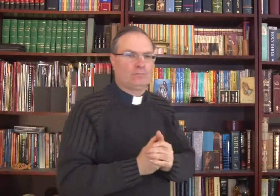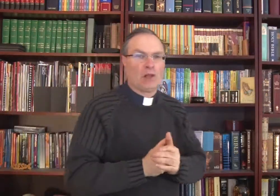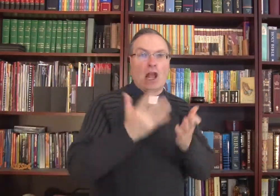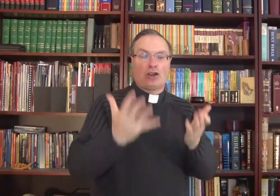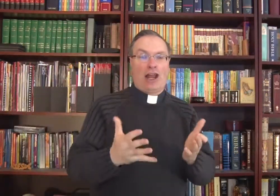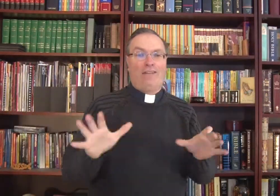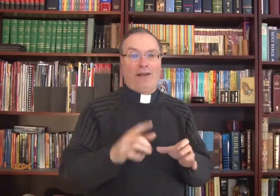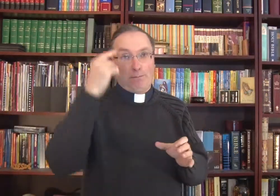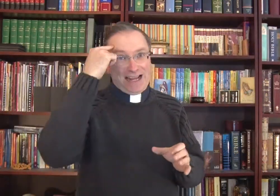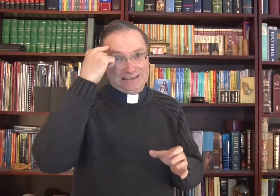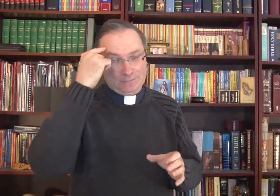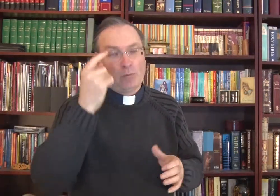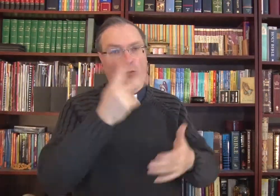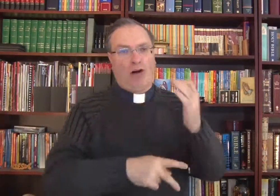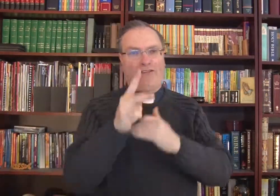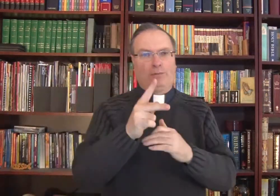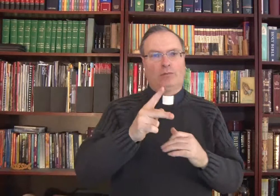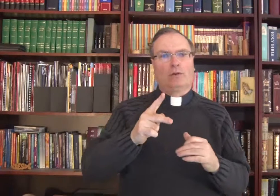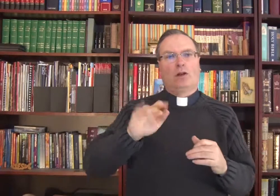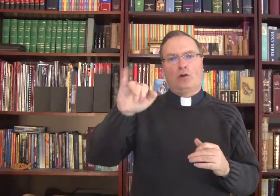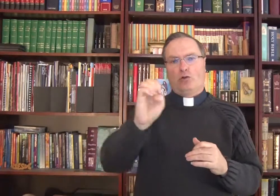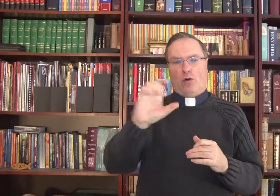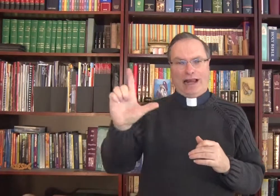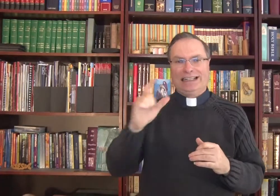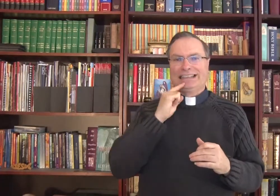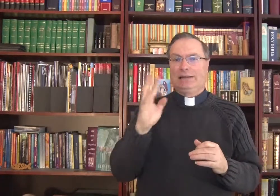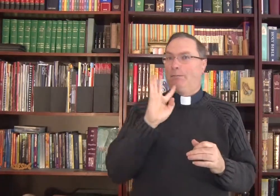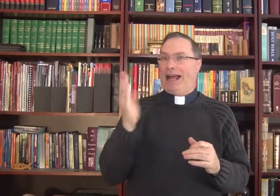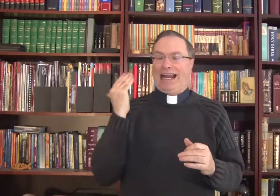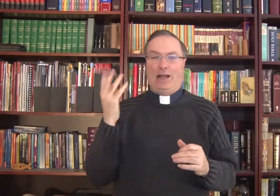Cela fait penser au prophète Joël qui parlait